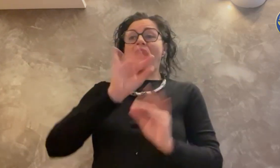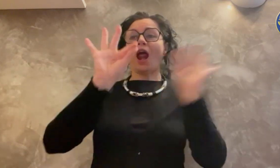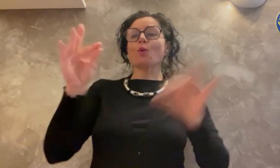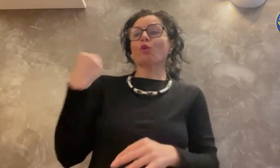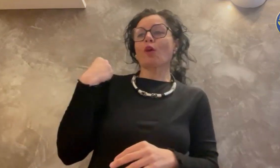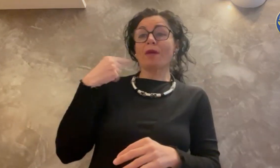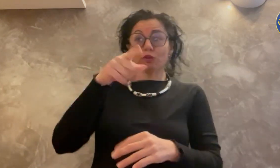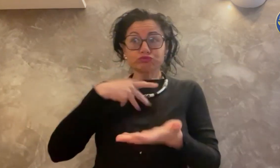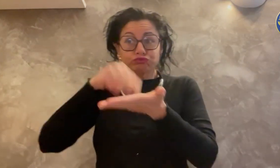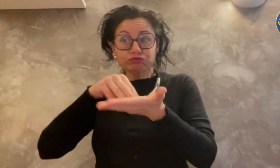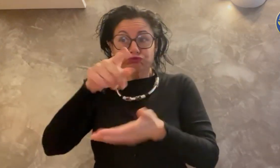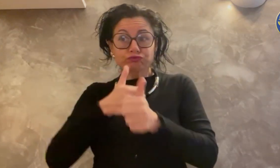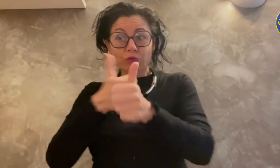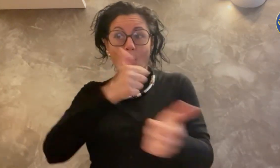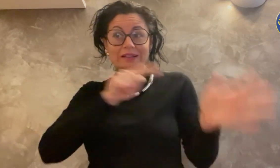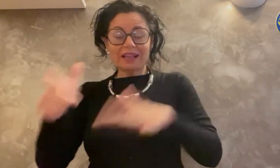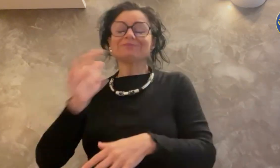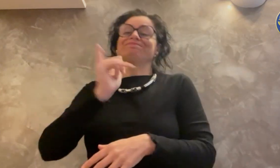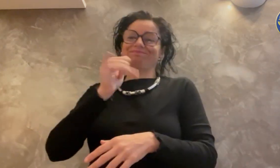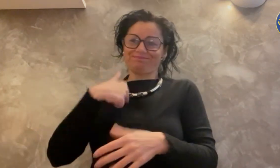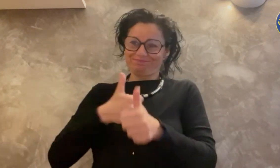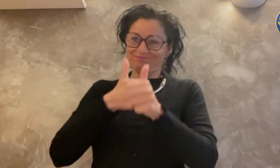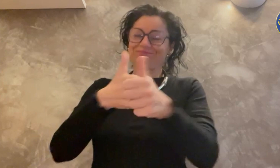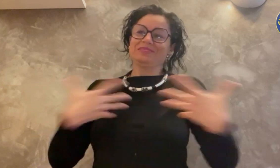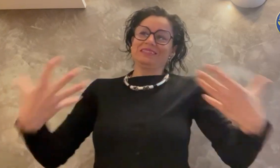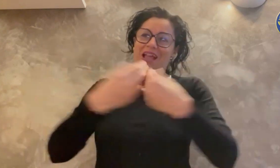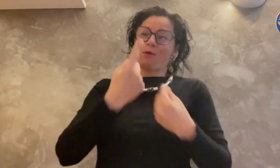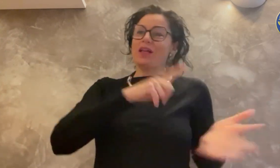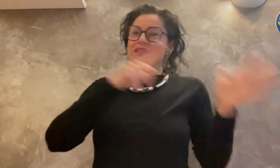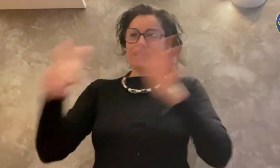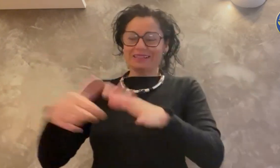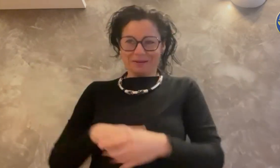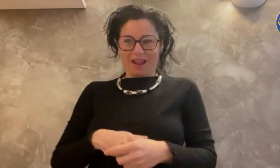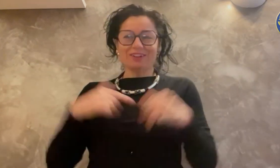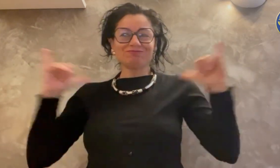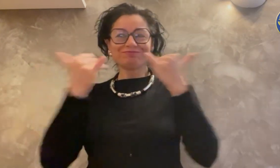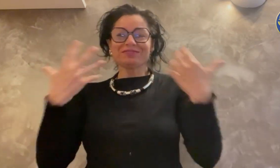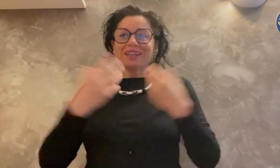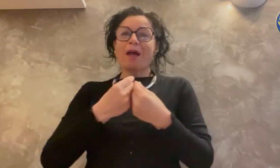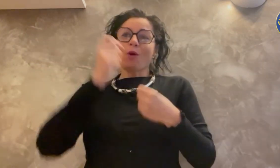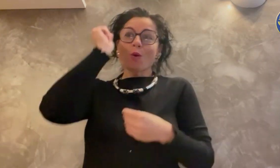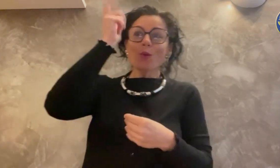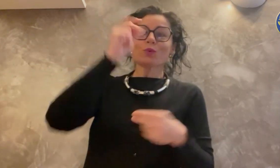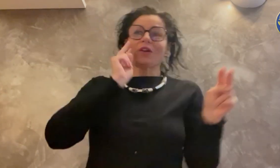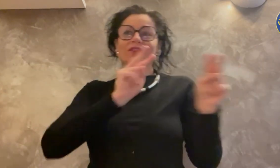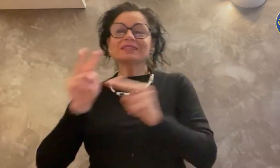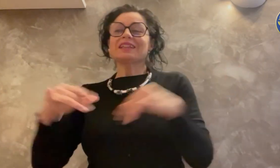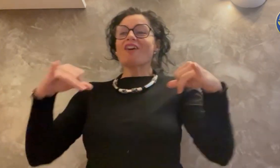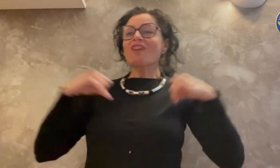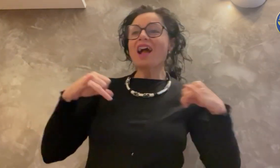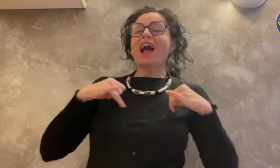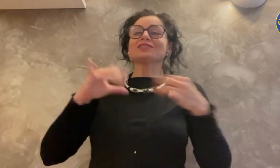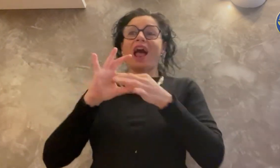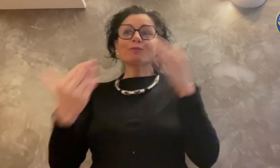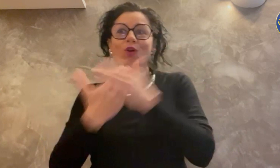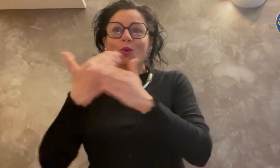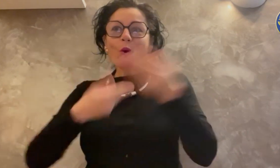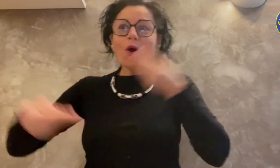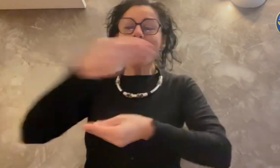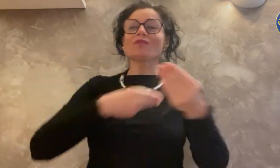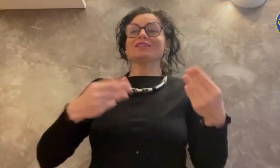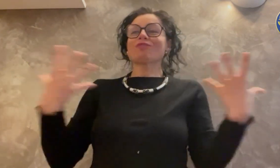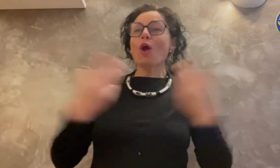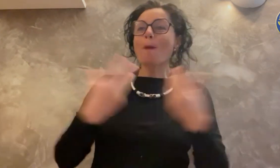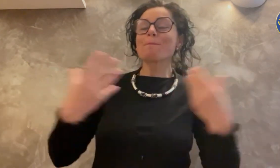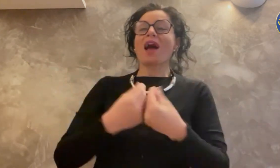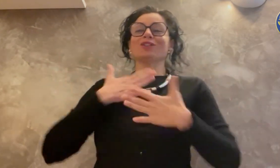Alcuni mi chiedono se sarò presente con voi. Sì, sarò con con voi per tutta la settimana e parteciperò alle varie attività, alle gite, per conoscere nuovi amici e